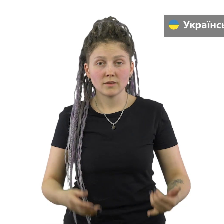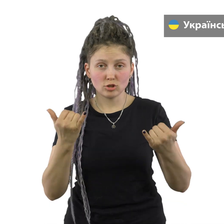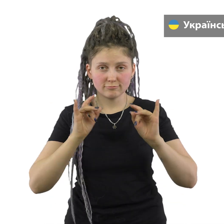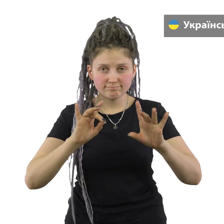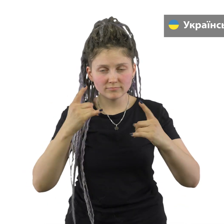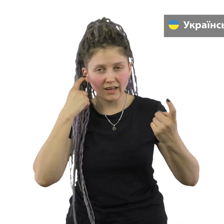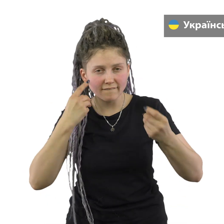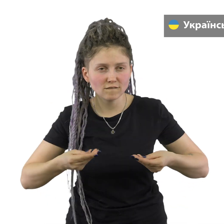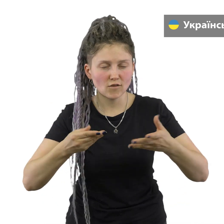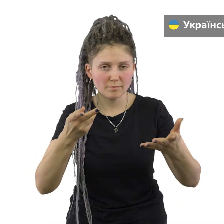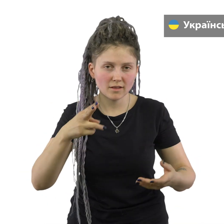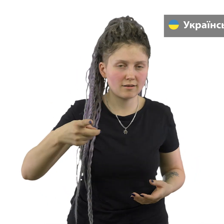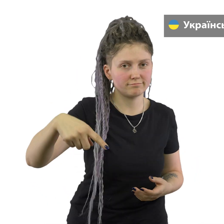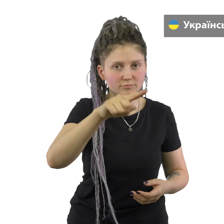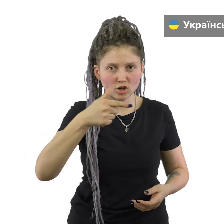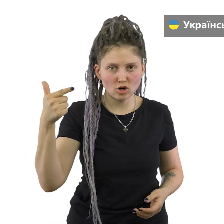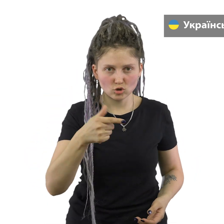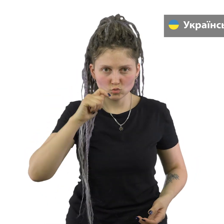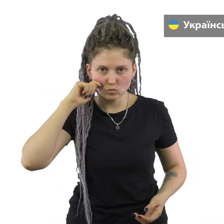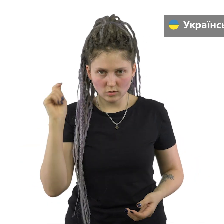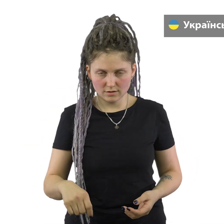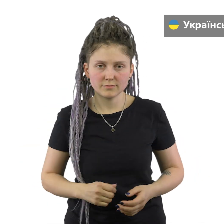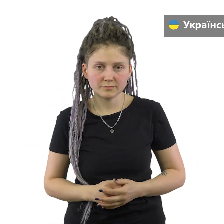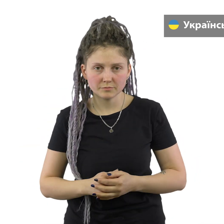Інформація для громадян україни